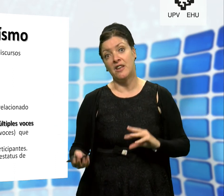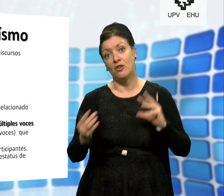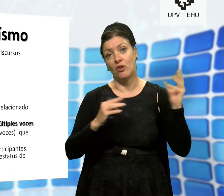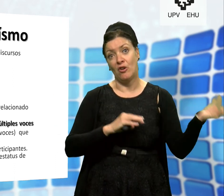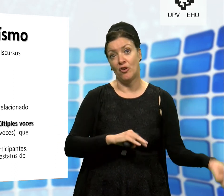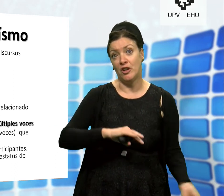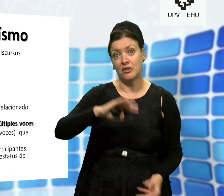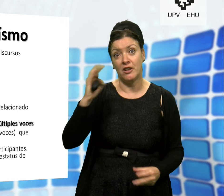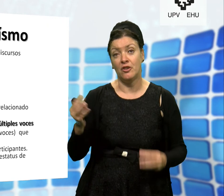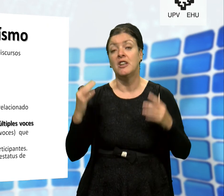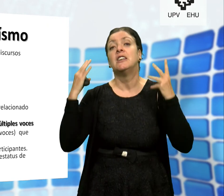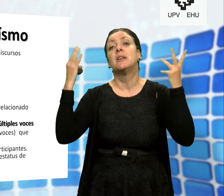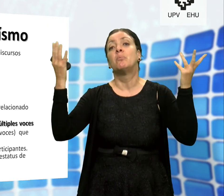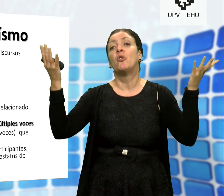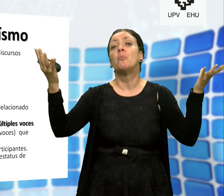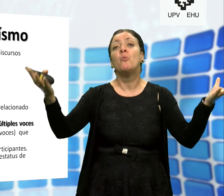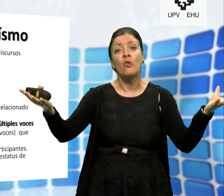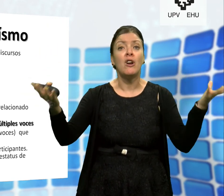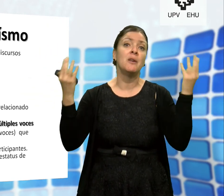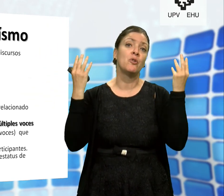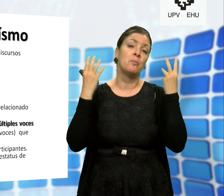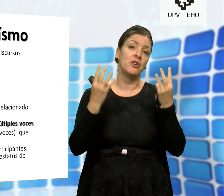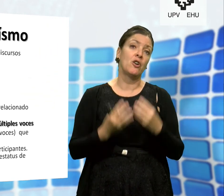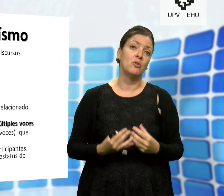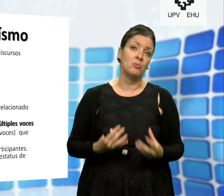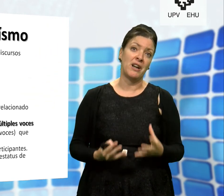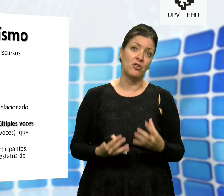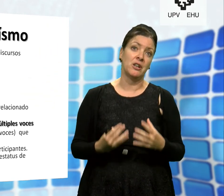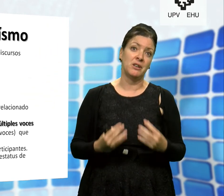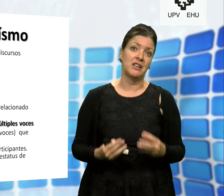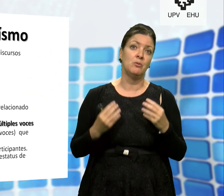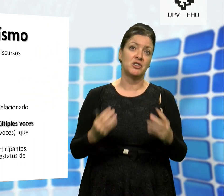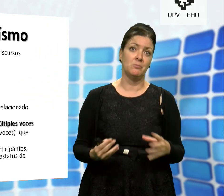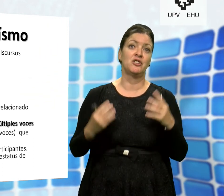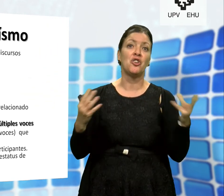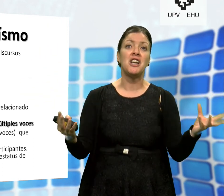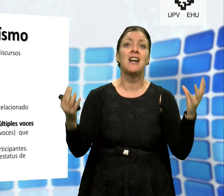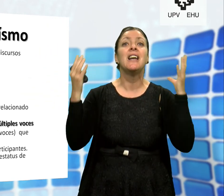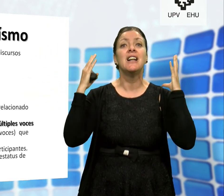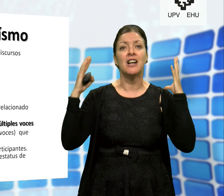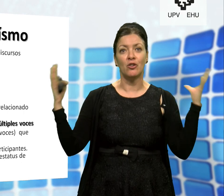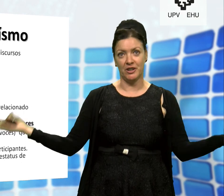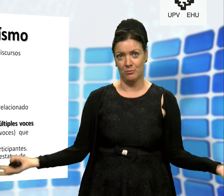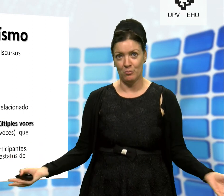coronel-soldado, se promulga y propone como marco interpretativo siempre social el dialogismo.